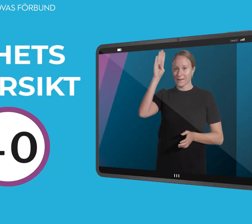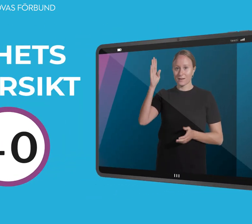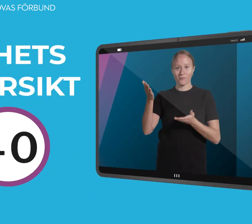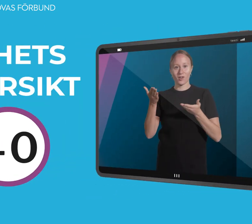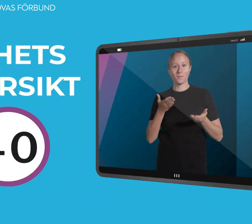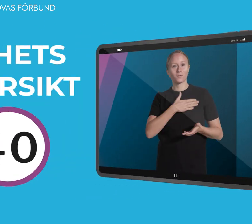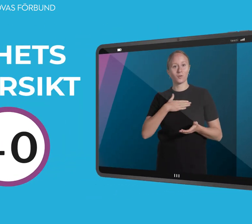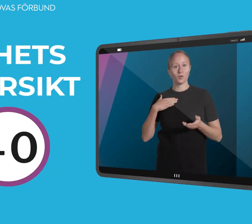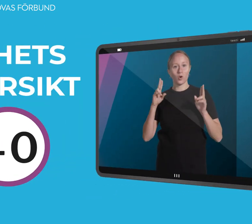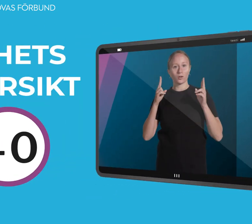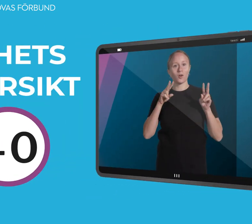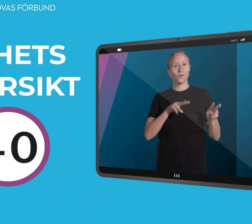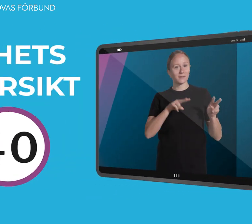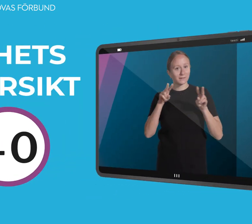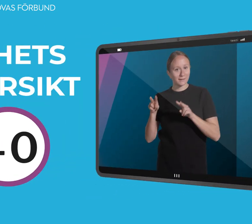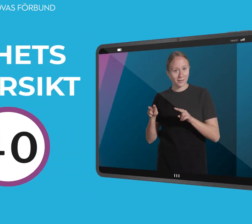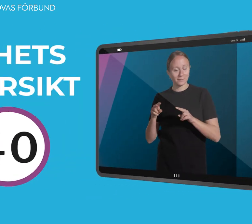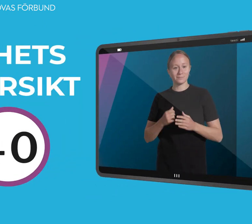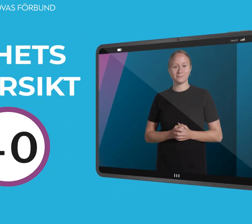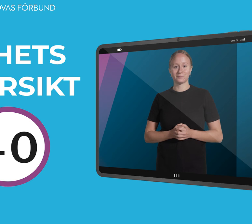Hej! Välkommen till vår nyhetsöversikt.